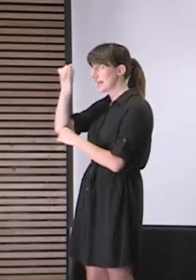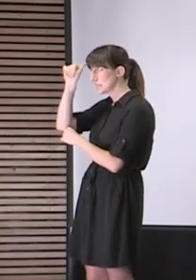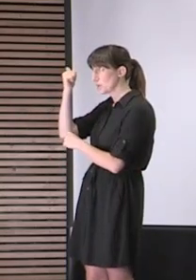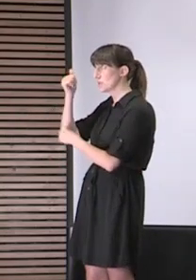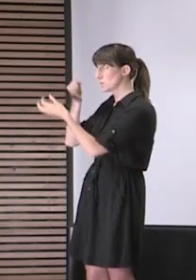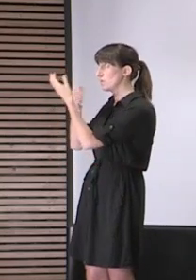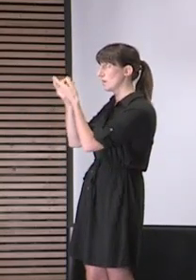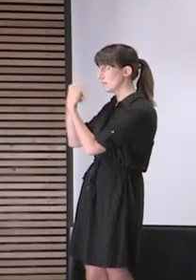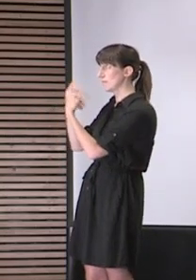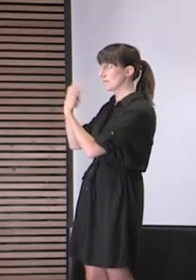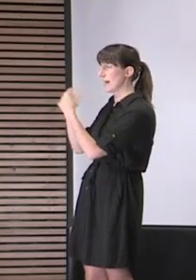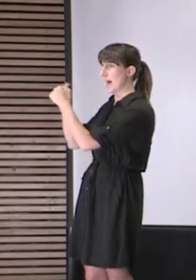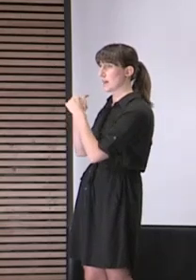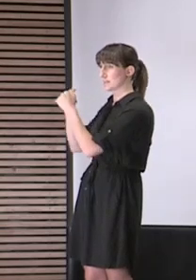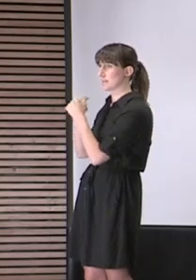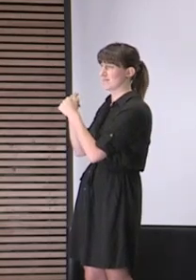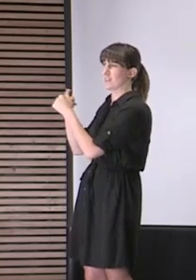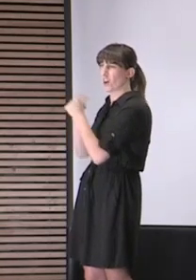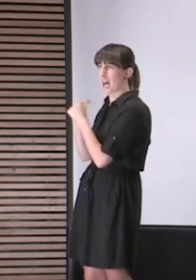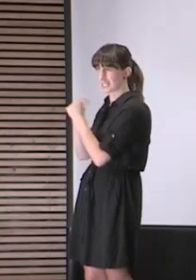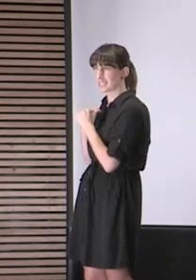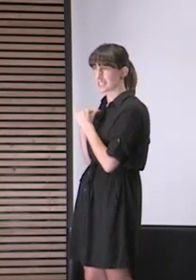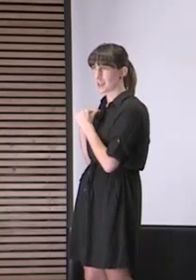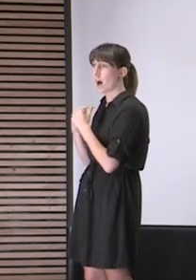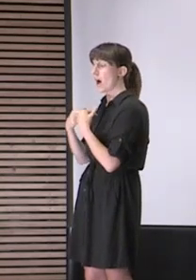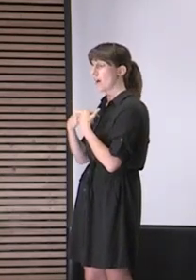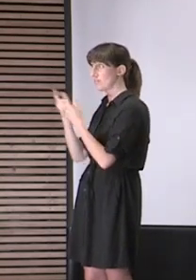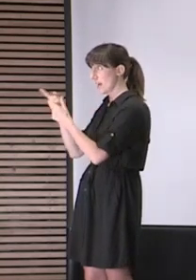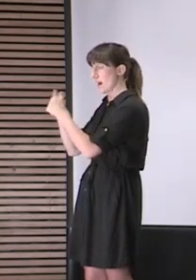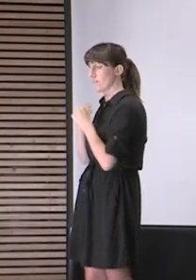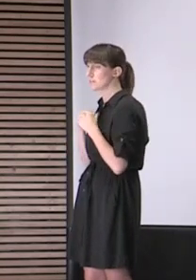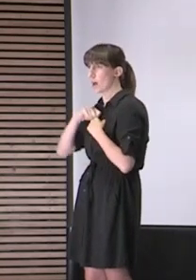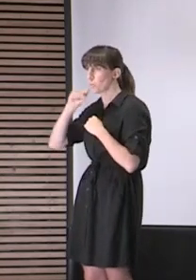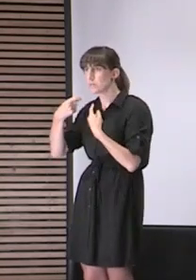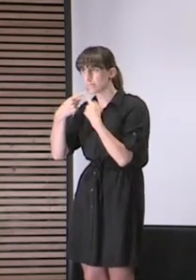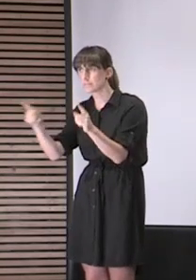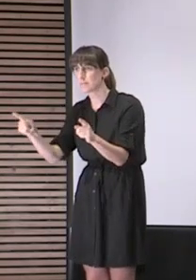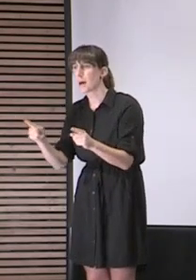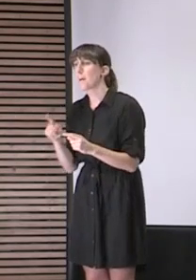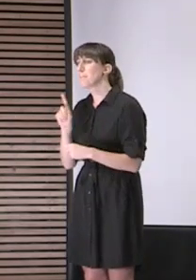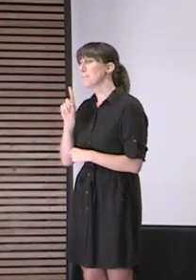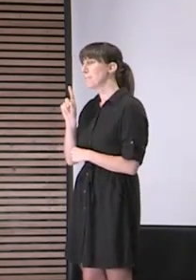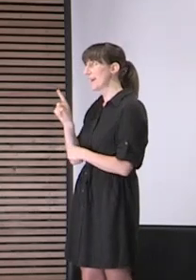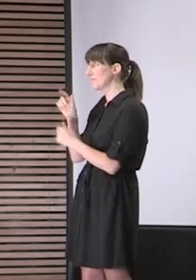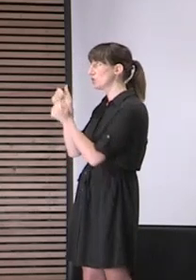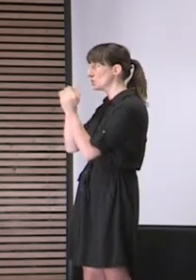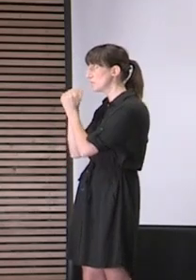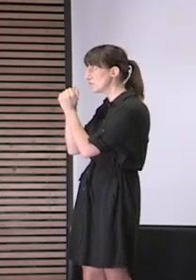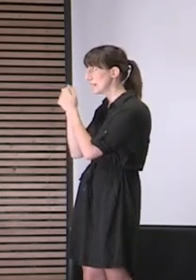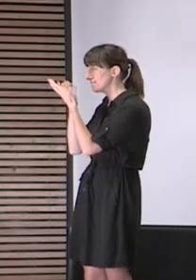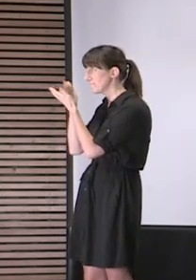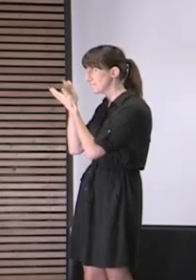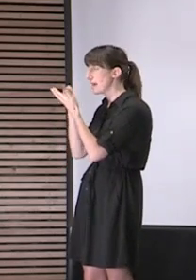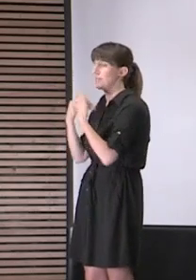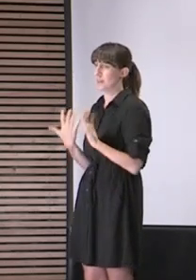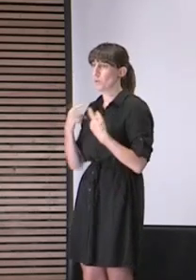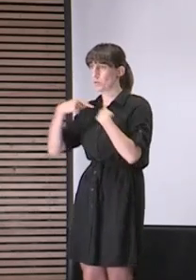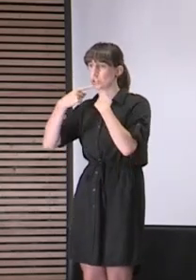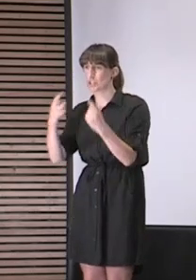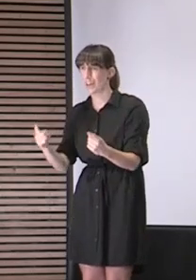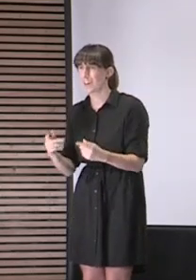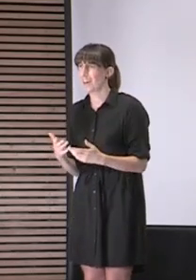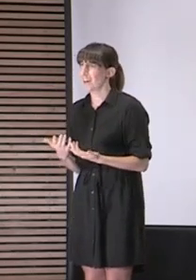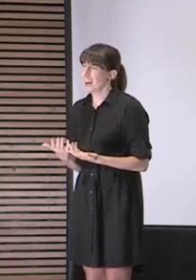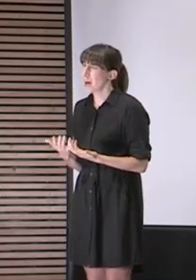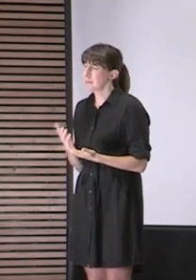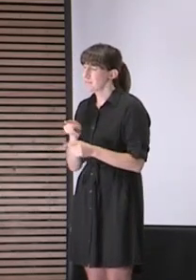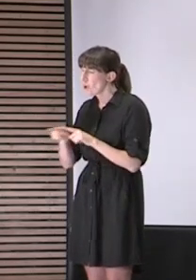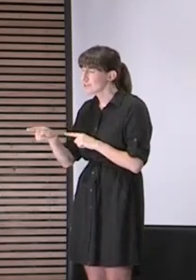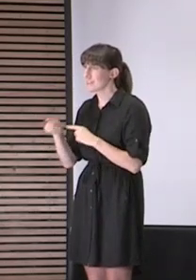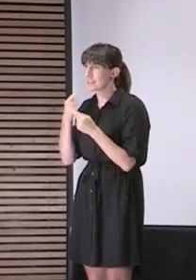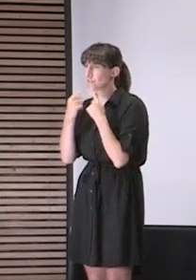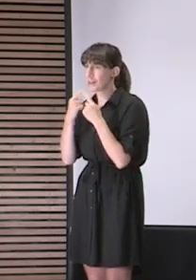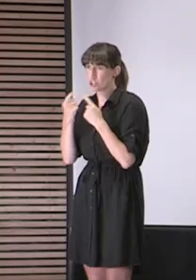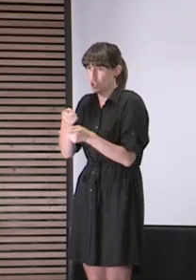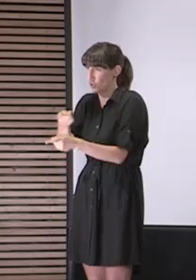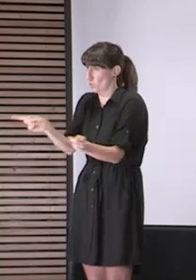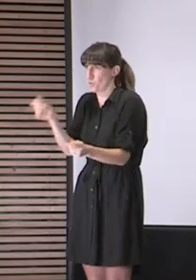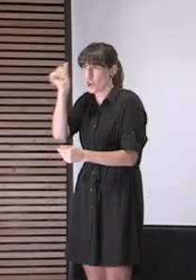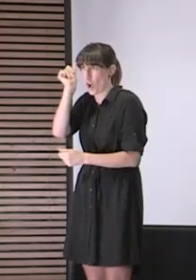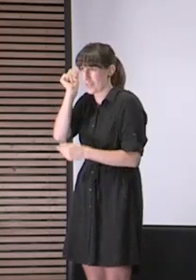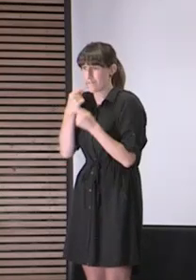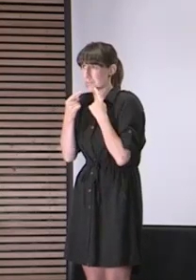estamos buscando. Como hemos